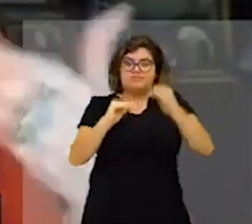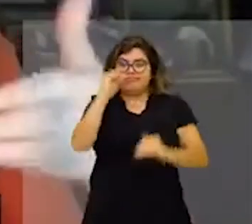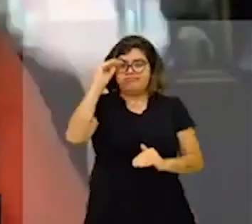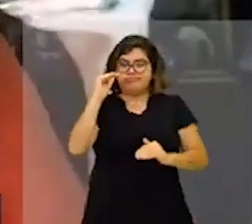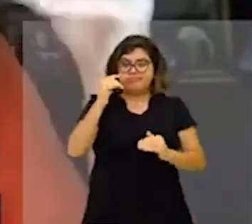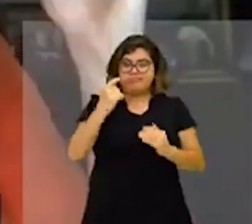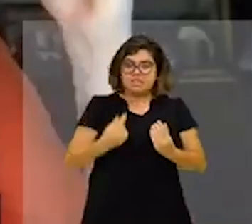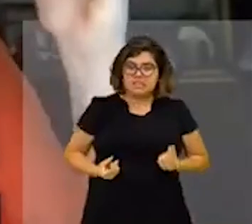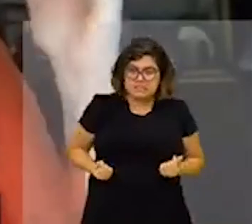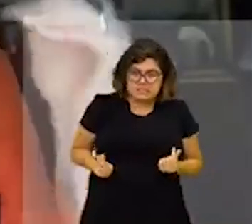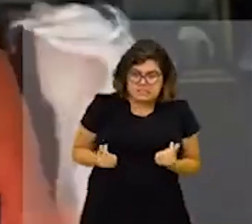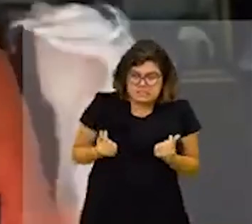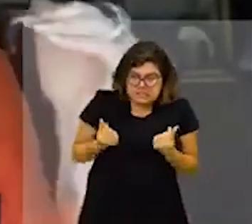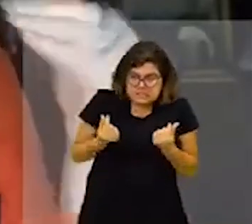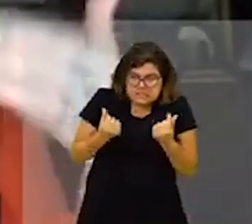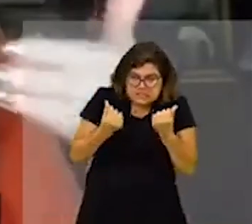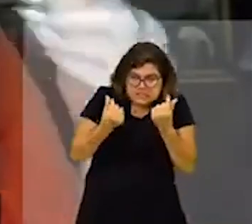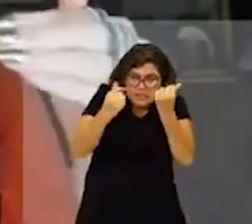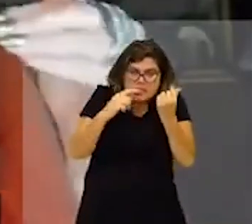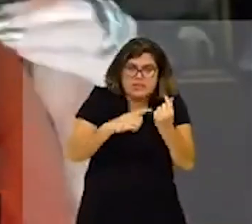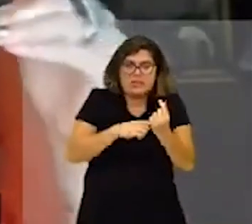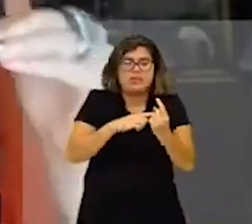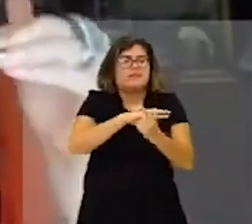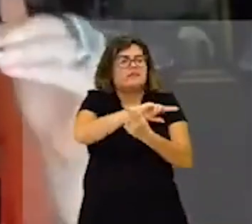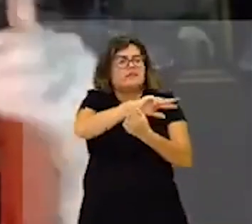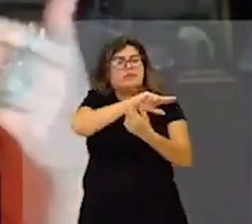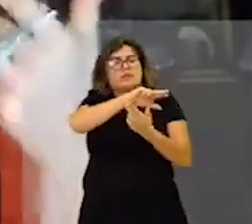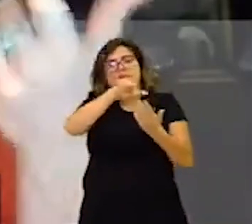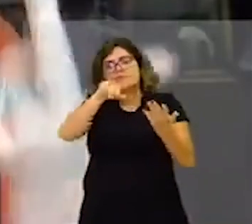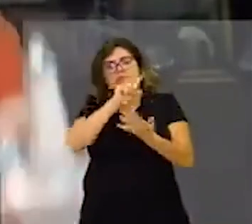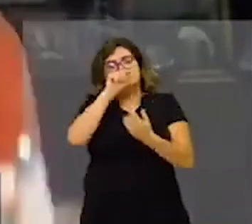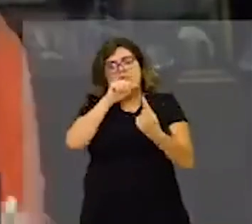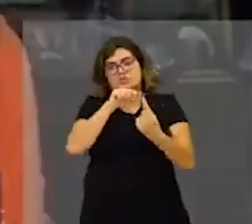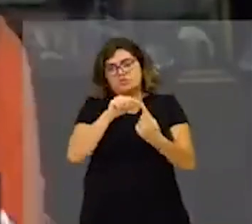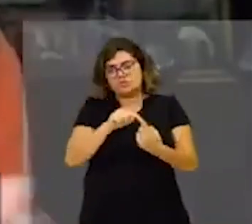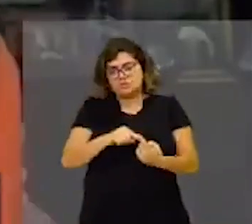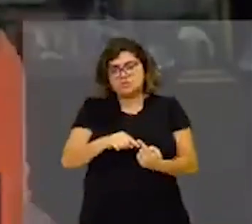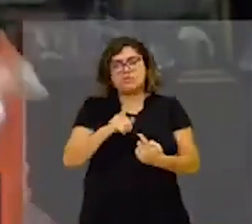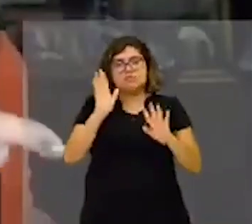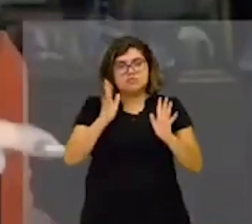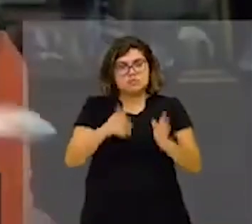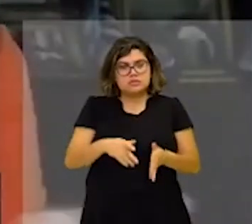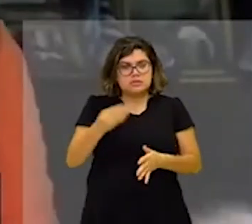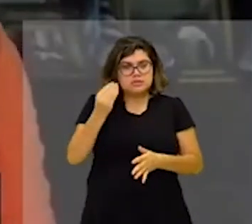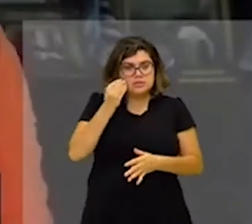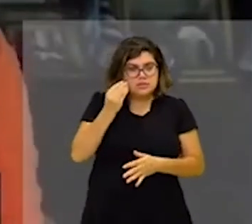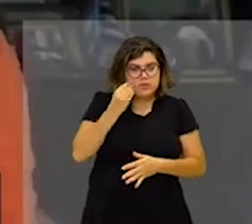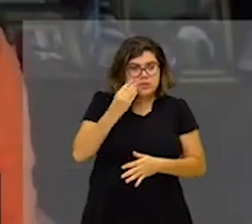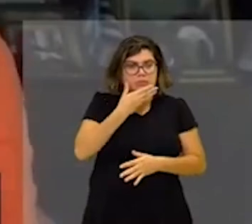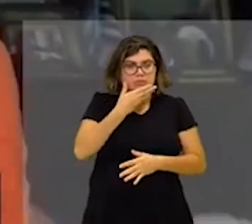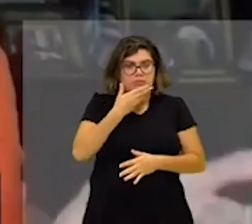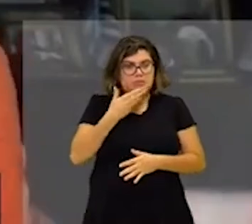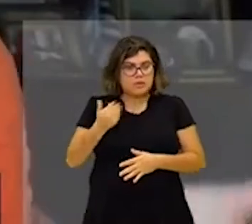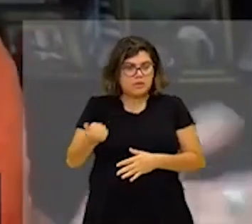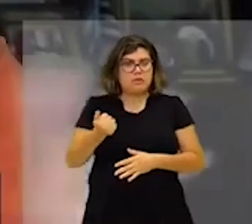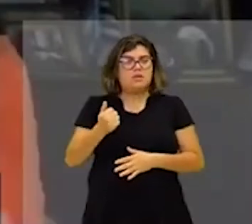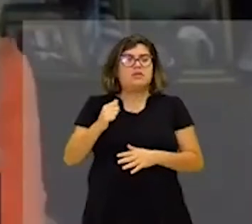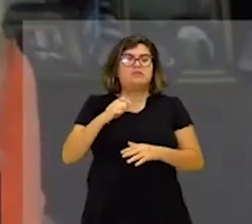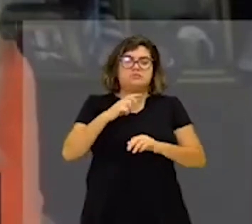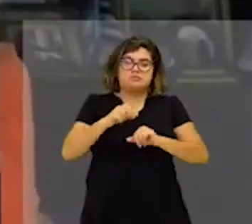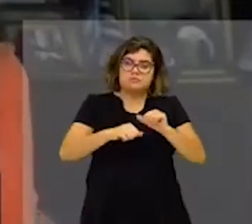ele tem múltiplas causas as causas essa já se tentou melhorar desde a mini-reforma de 2015 e